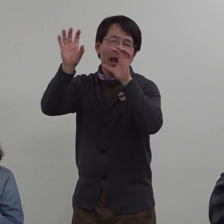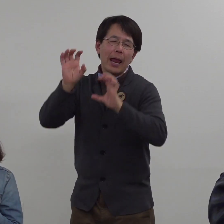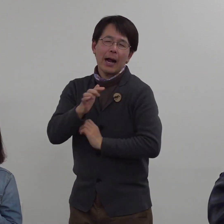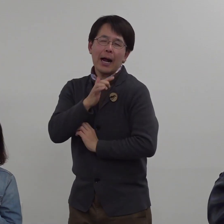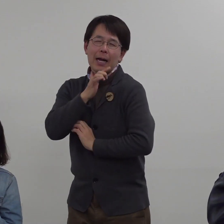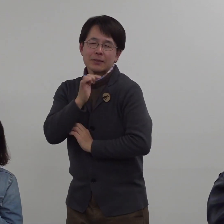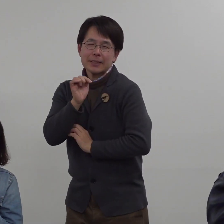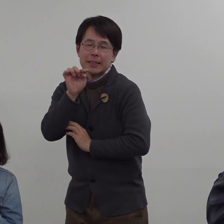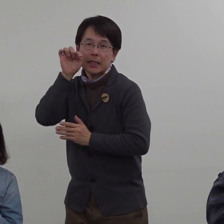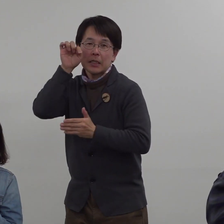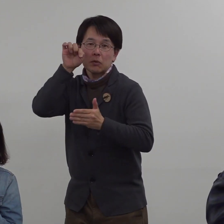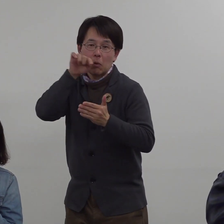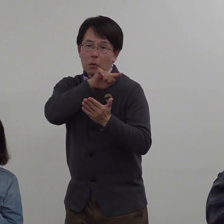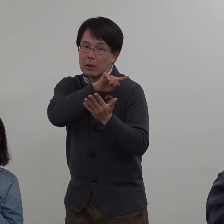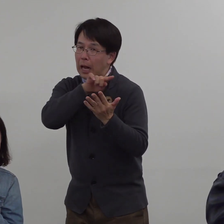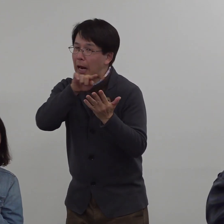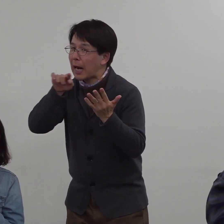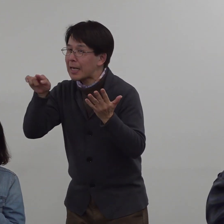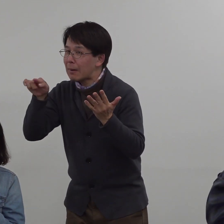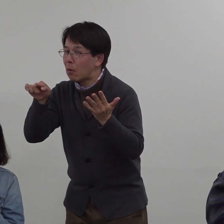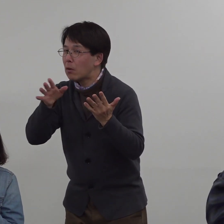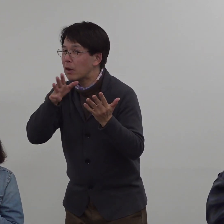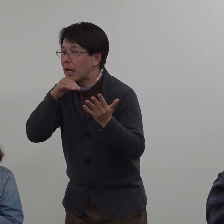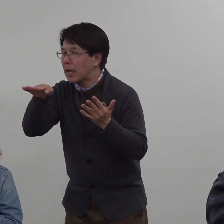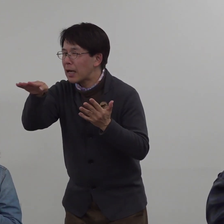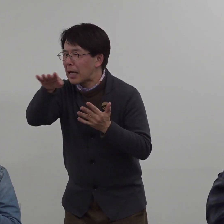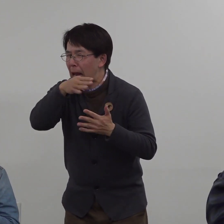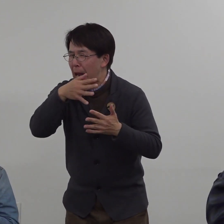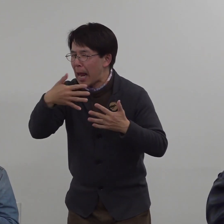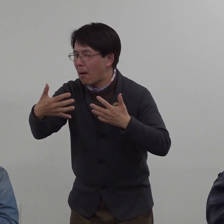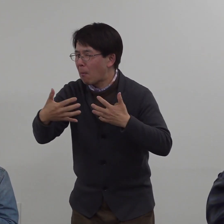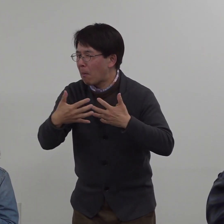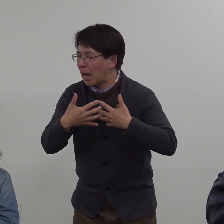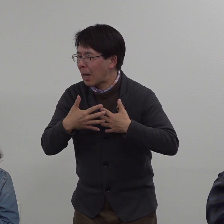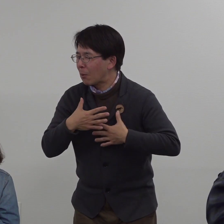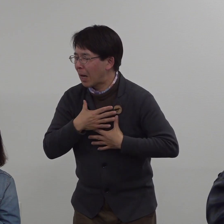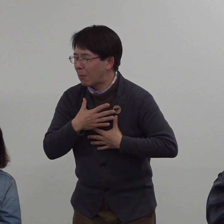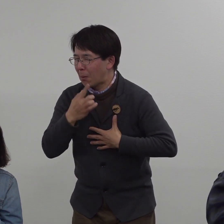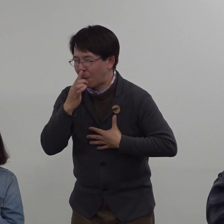特に（参加者の）年齢層的におわかりの方も いらっしゃると思うんですけれども